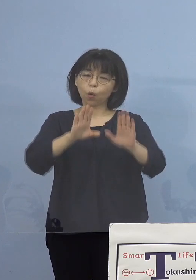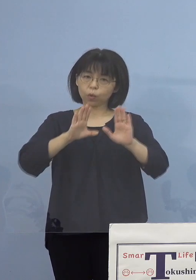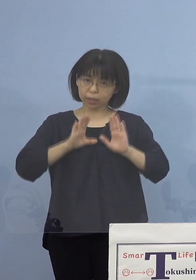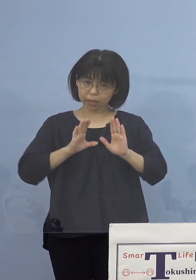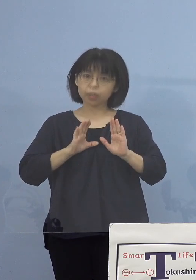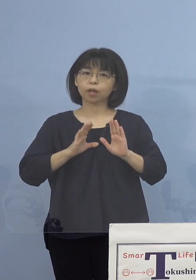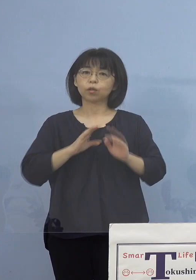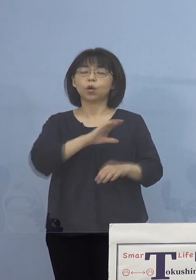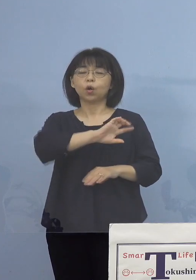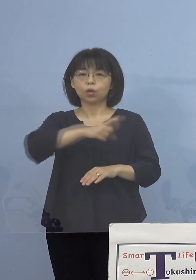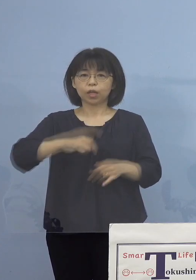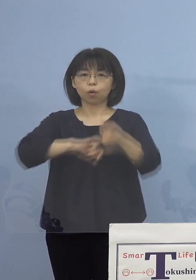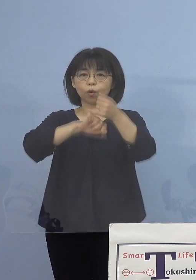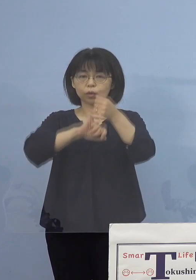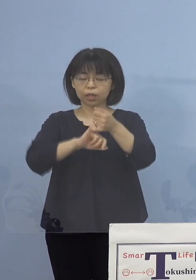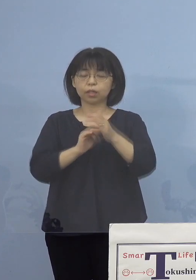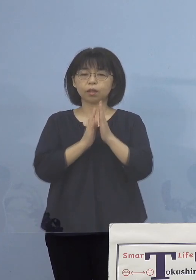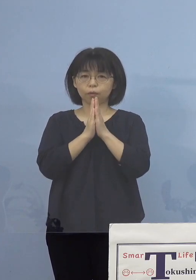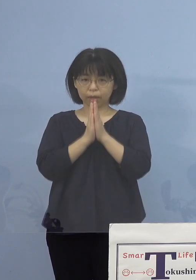是非、お願いいたします